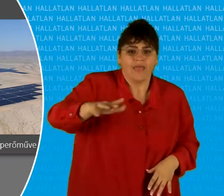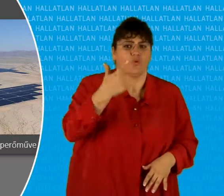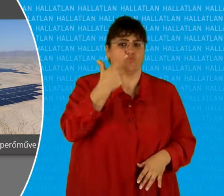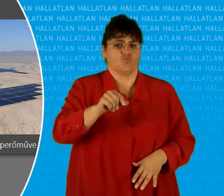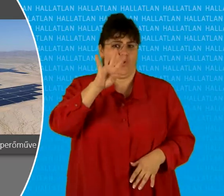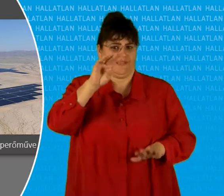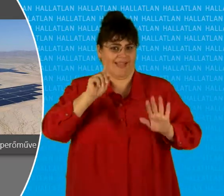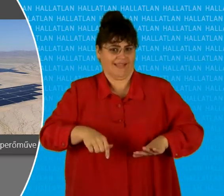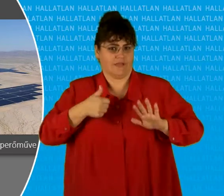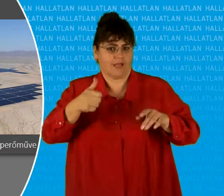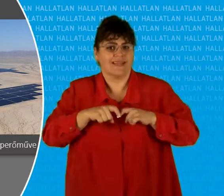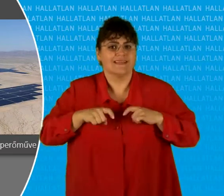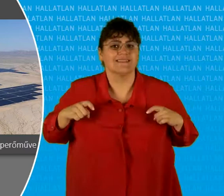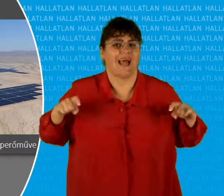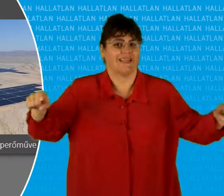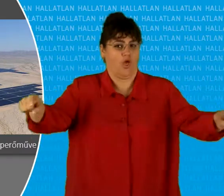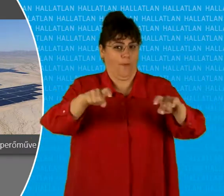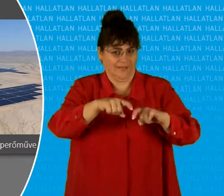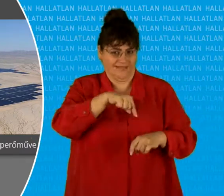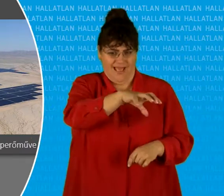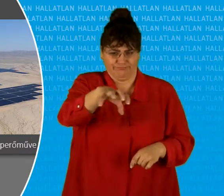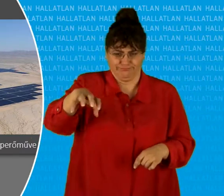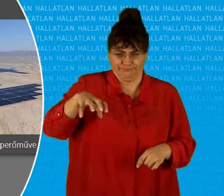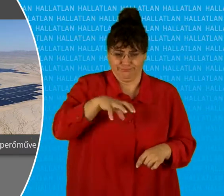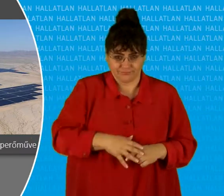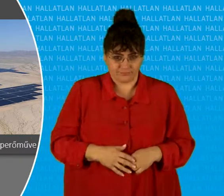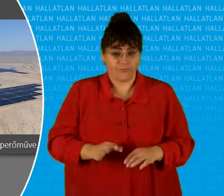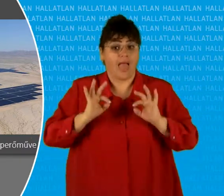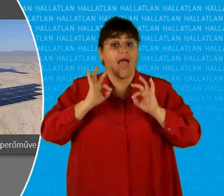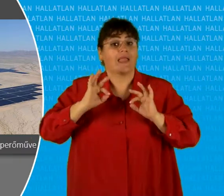amelyek 24,6 négyzetkilométeres területen helyezkednek el.